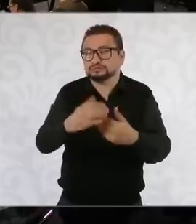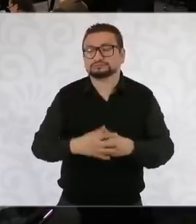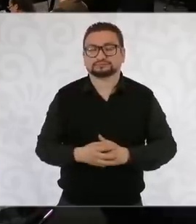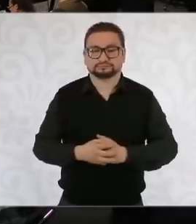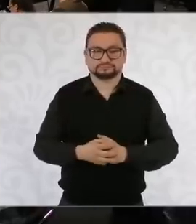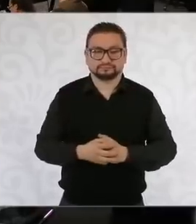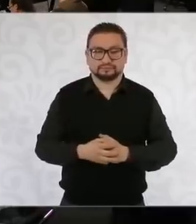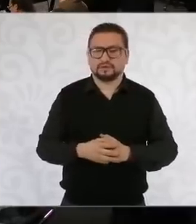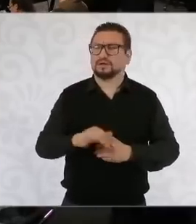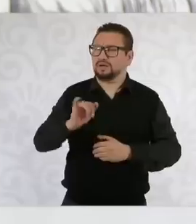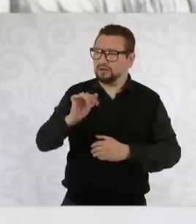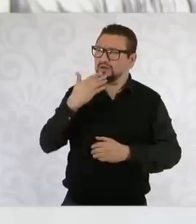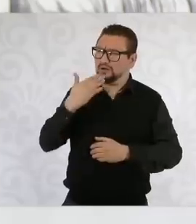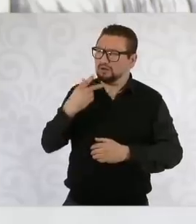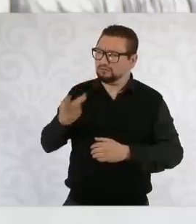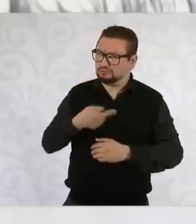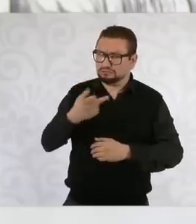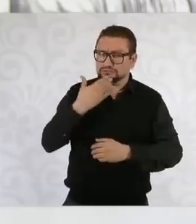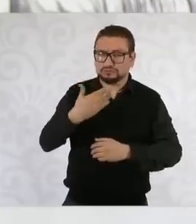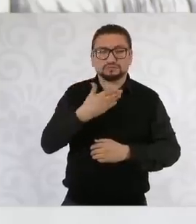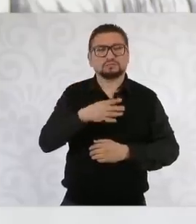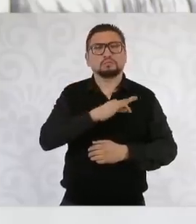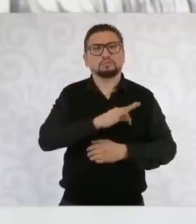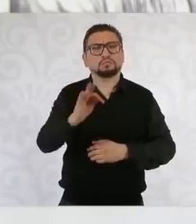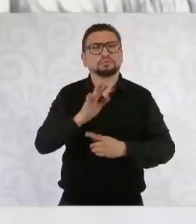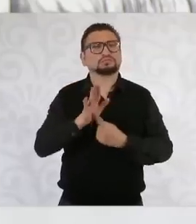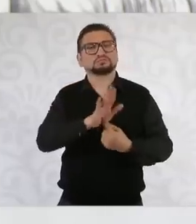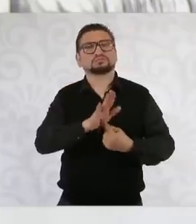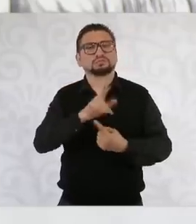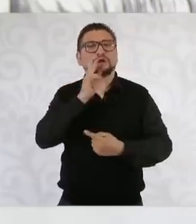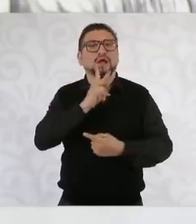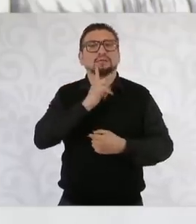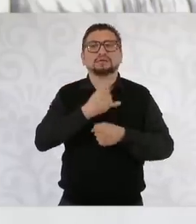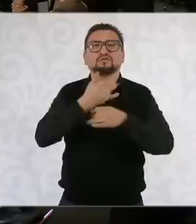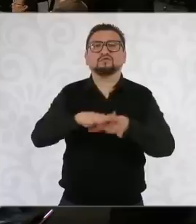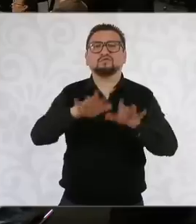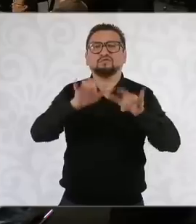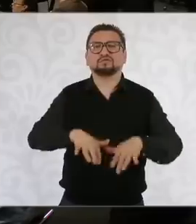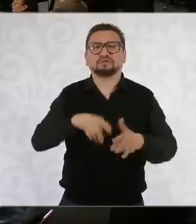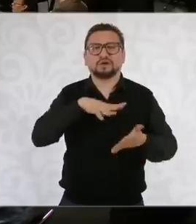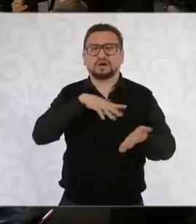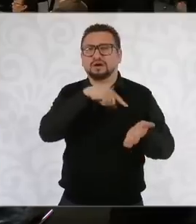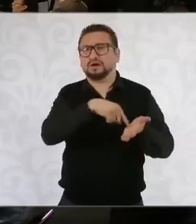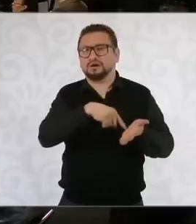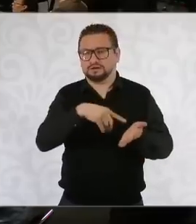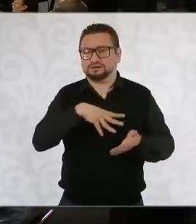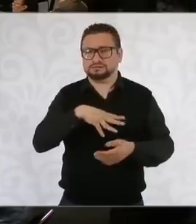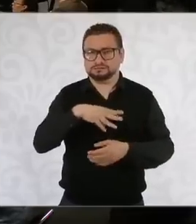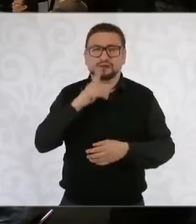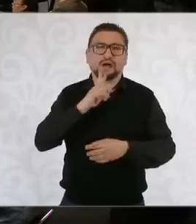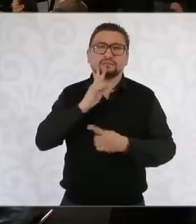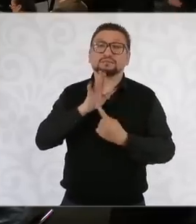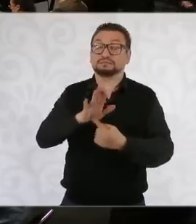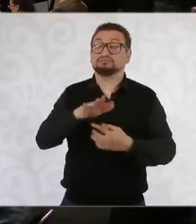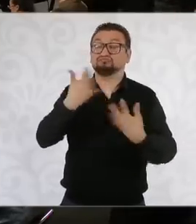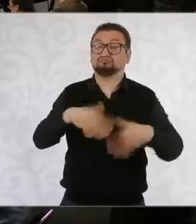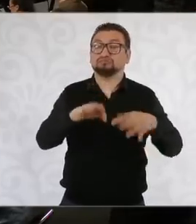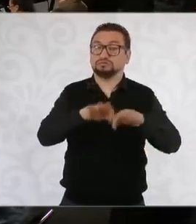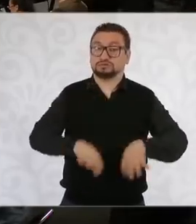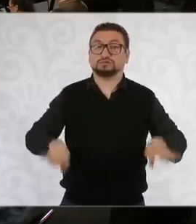qué bueno que lo preguntas a ver si ponen el el reporte es muy relevante y ahora le pido al fiscal